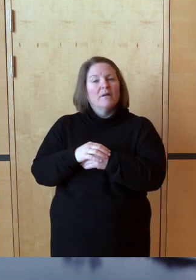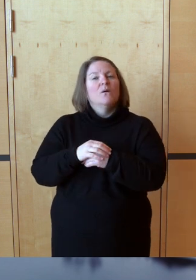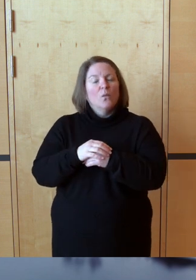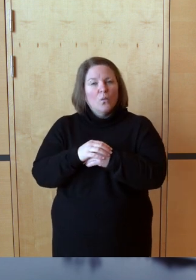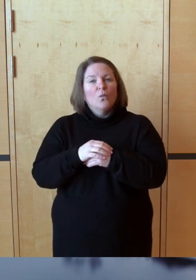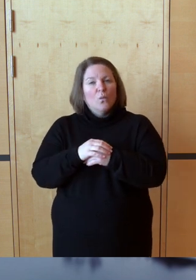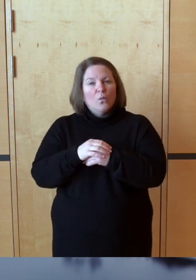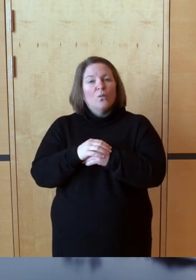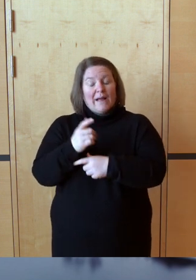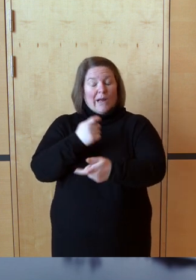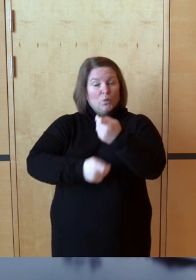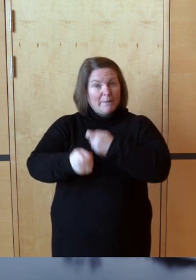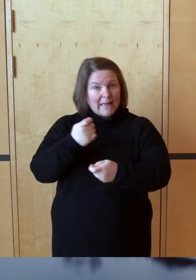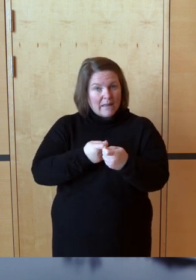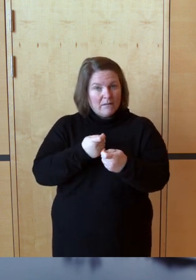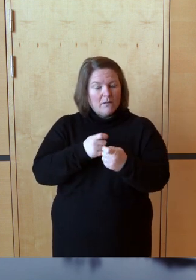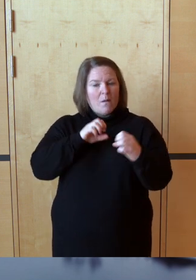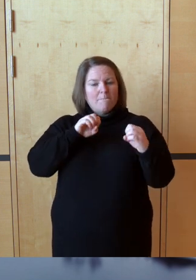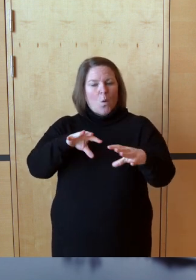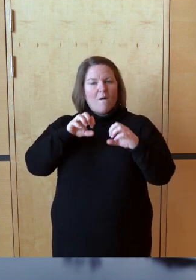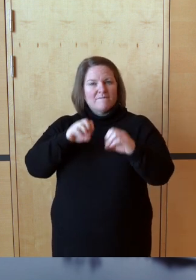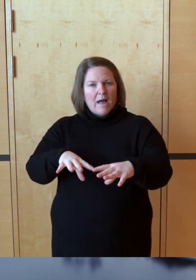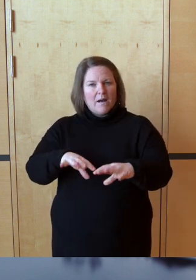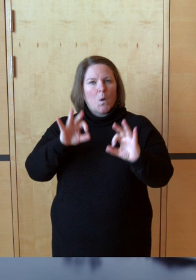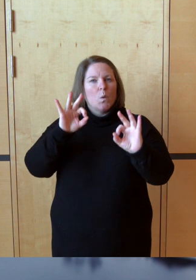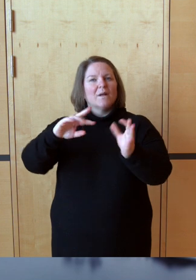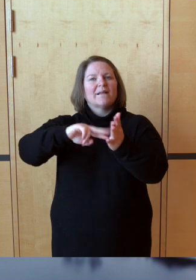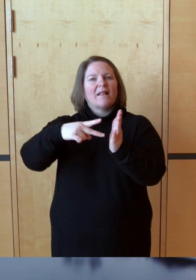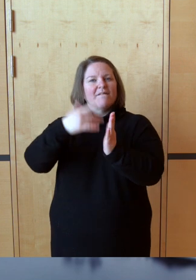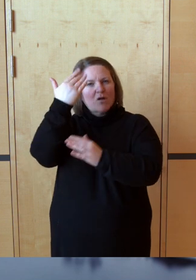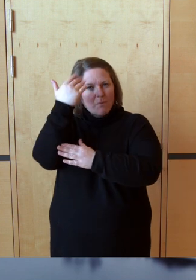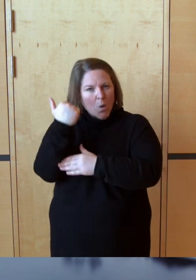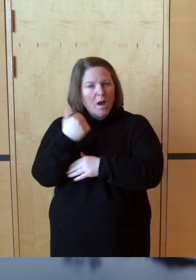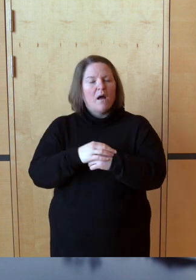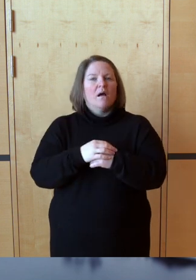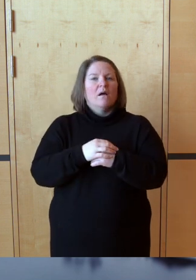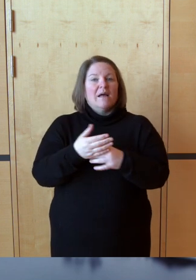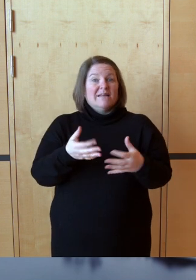Och det ekonomi och påverkan av strategisk förmåga Skellefteås utvecklings och planerings